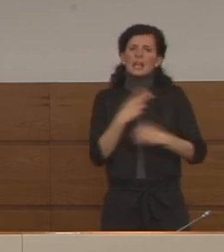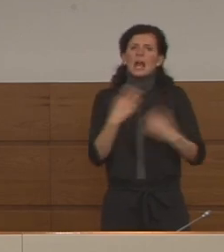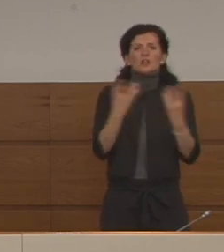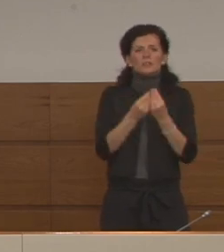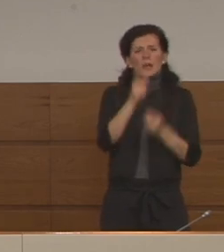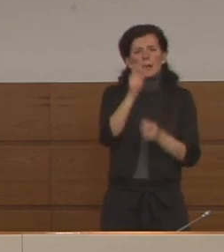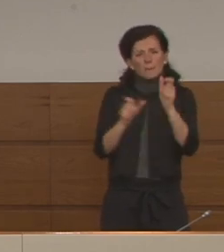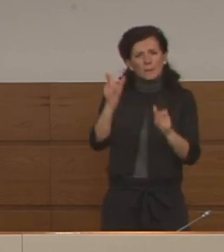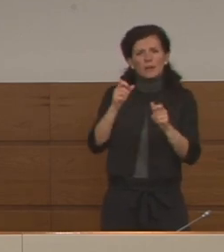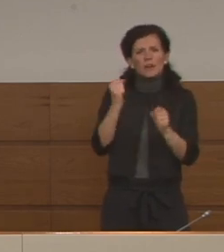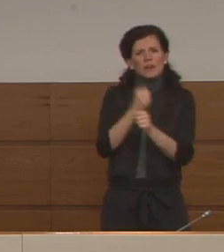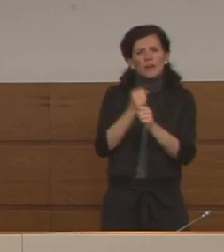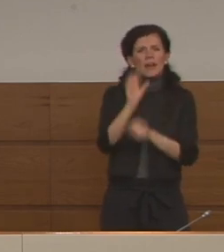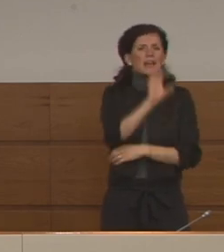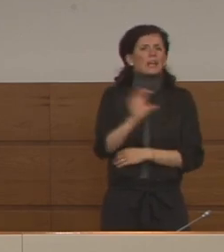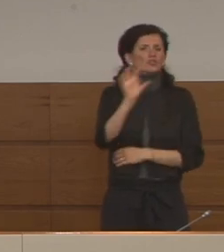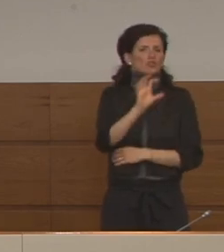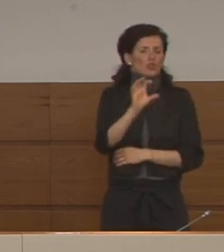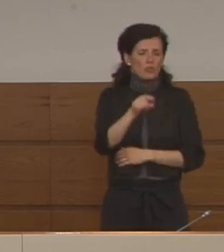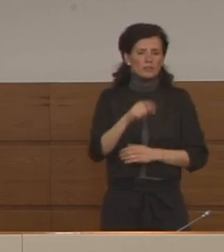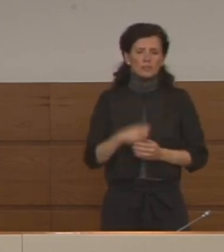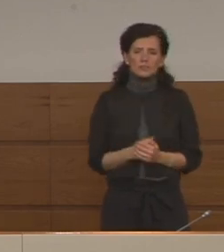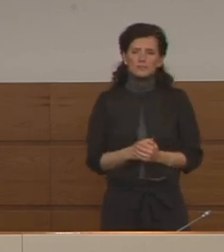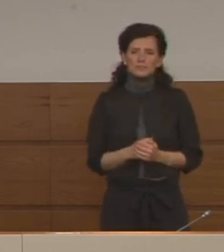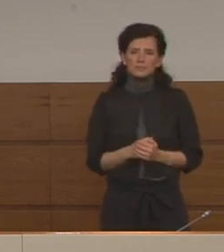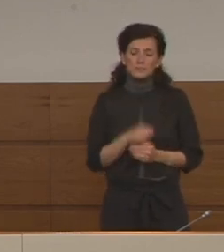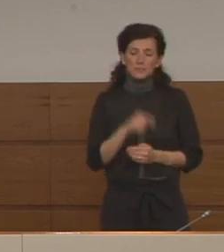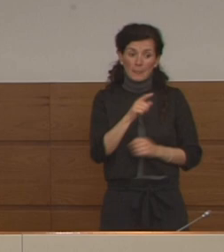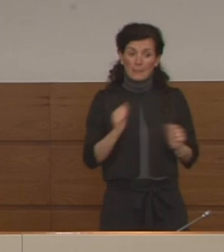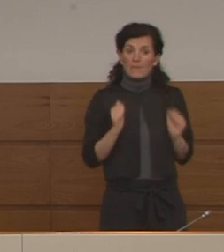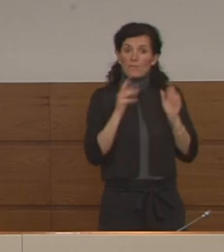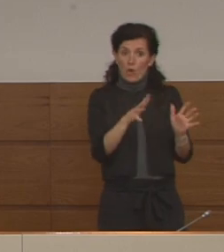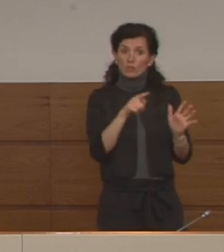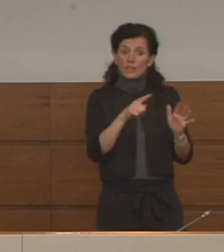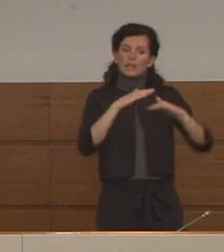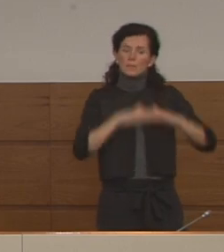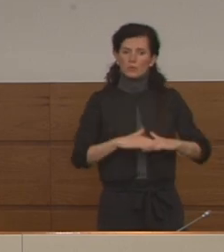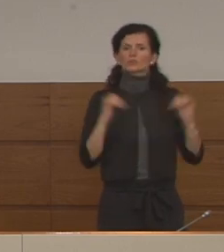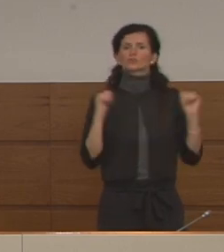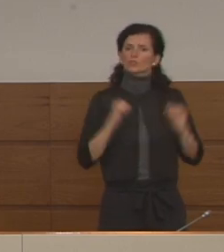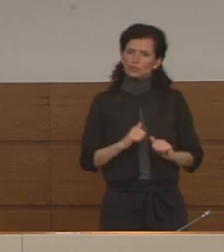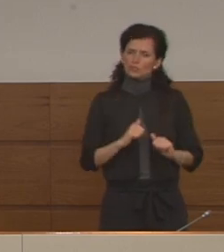E a proposito dei nostri volontari, voglio anche ricordare e ringraziare